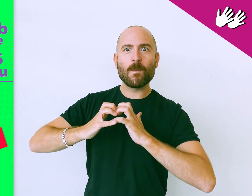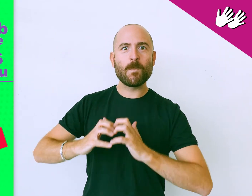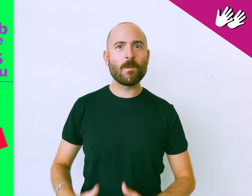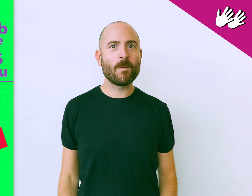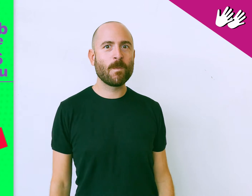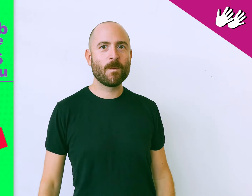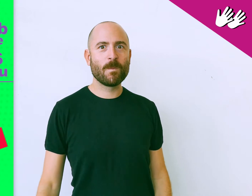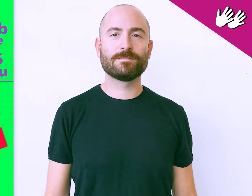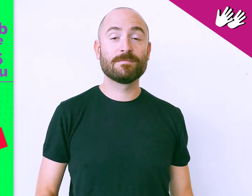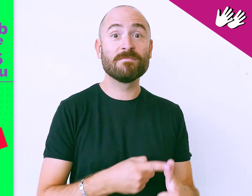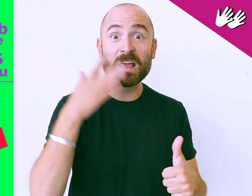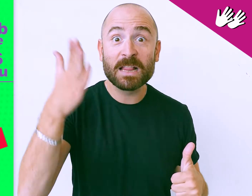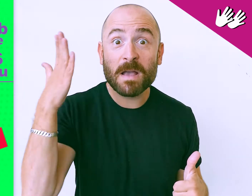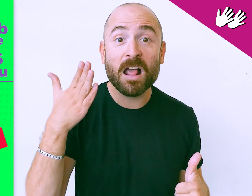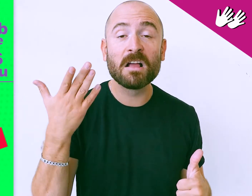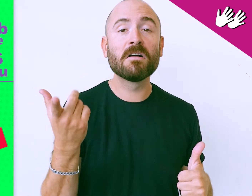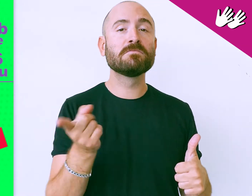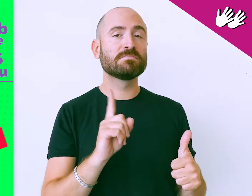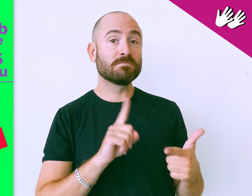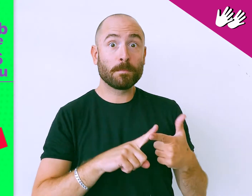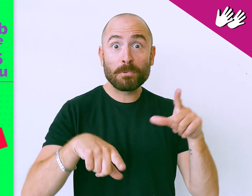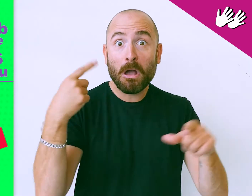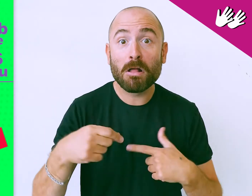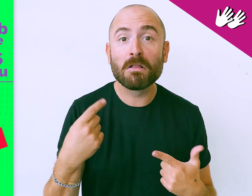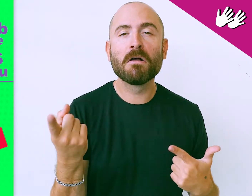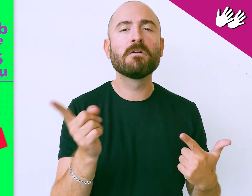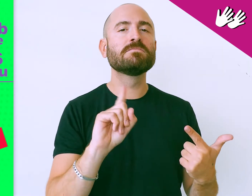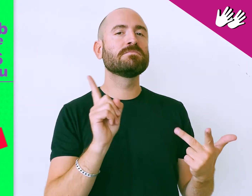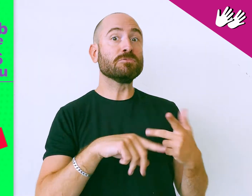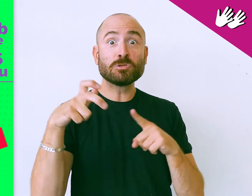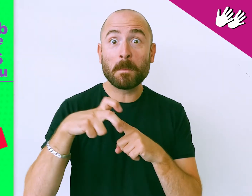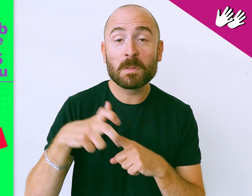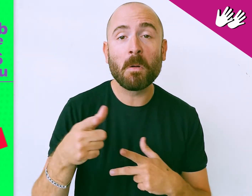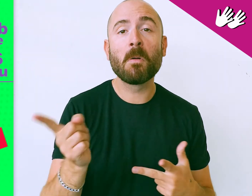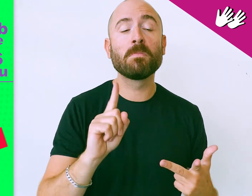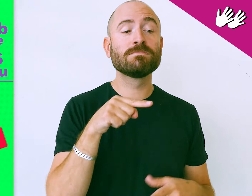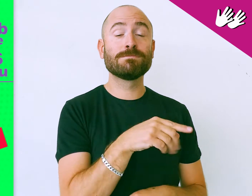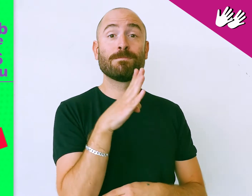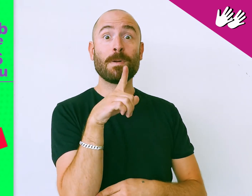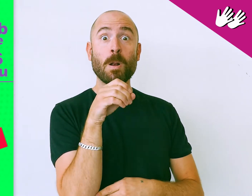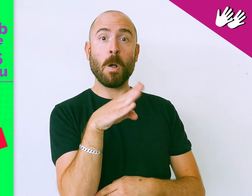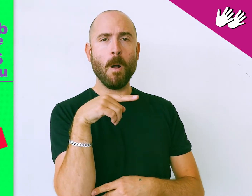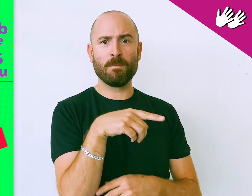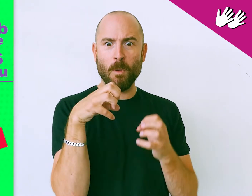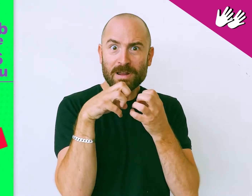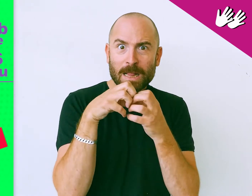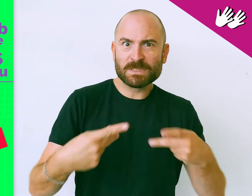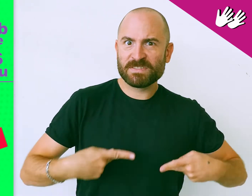Ni animal, ni plante, ni champignon, le blob est un organisme vivant